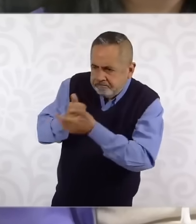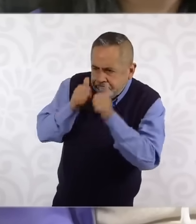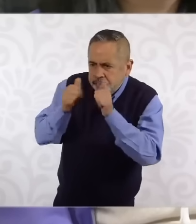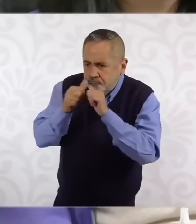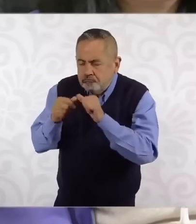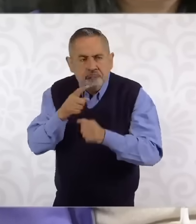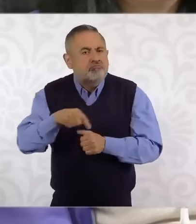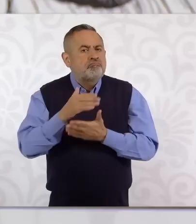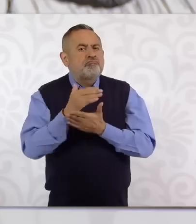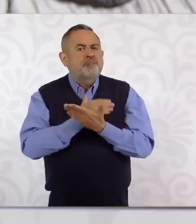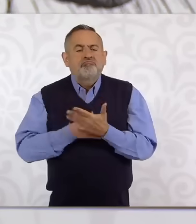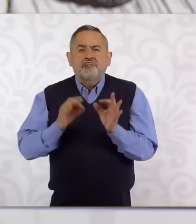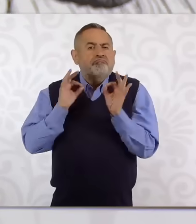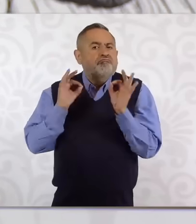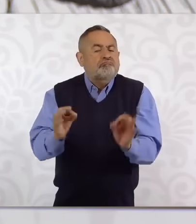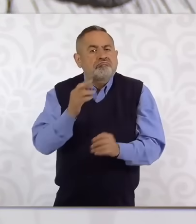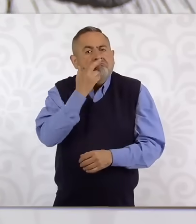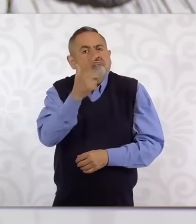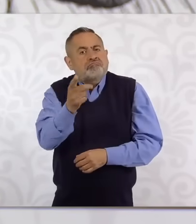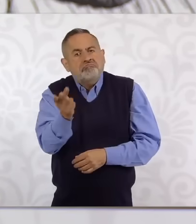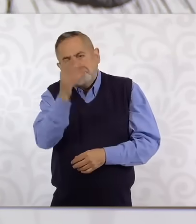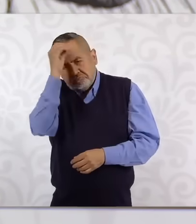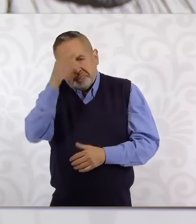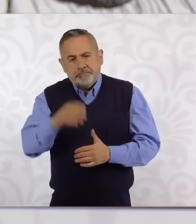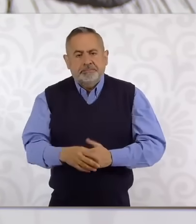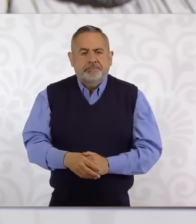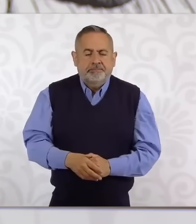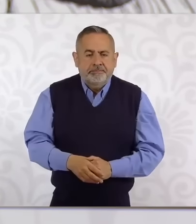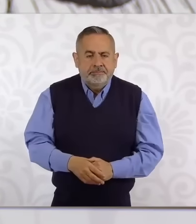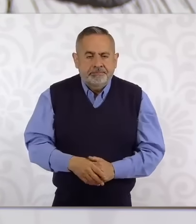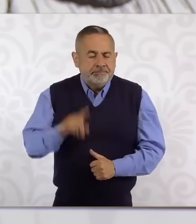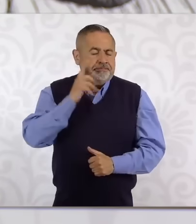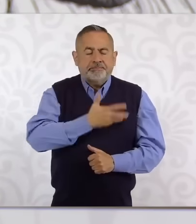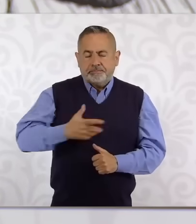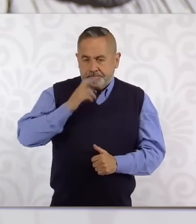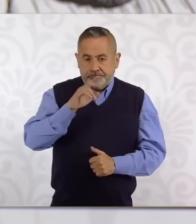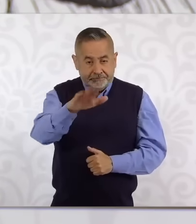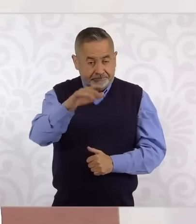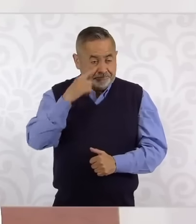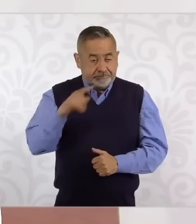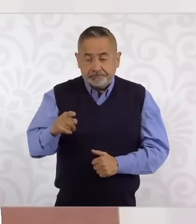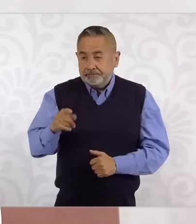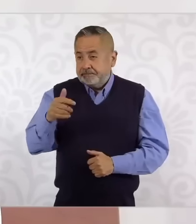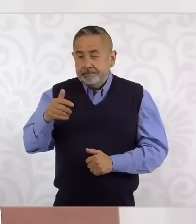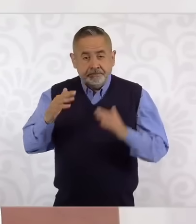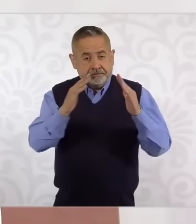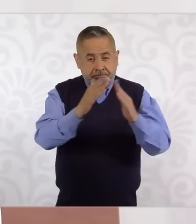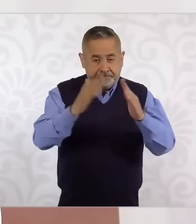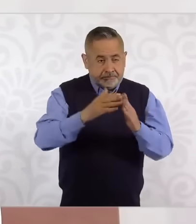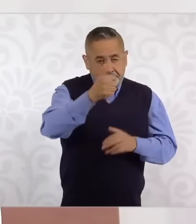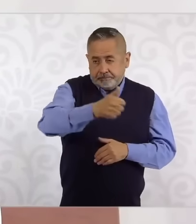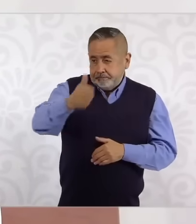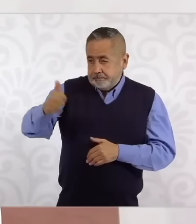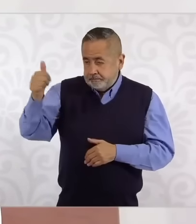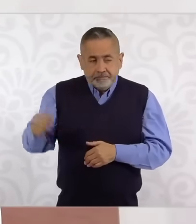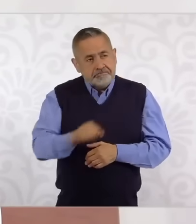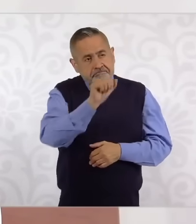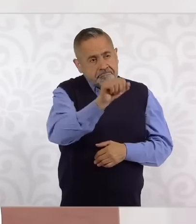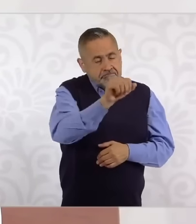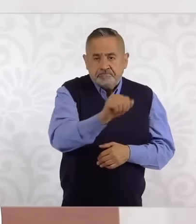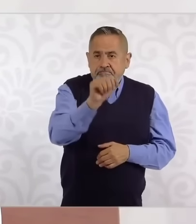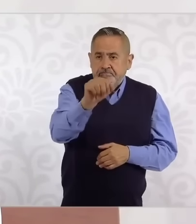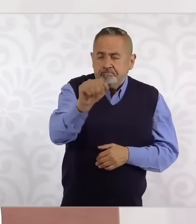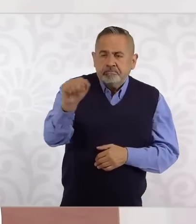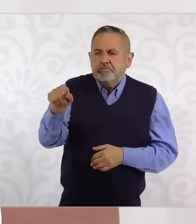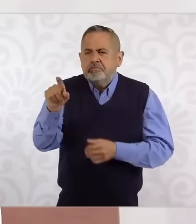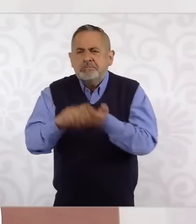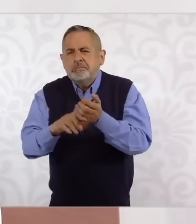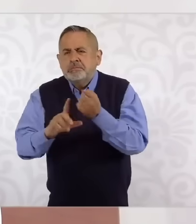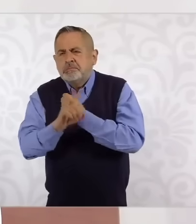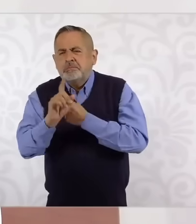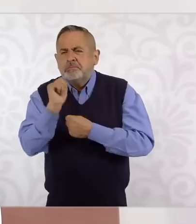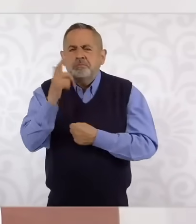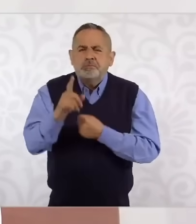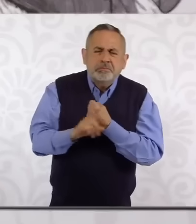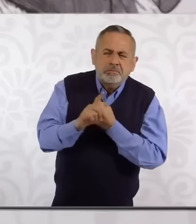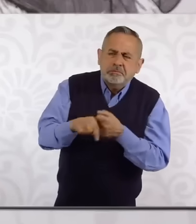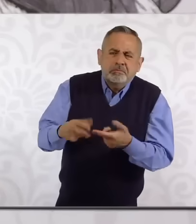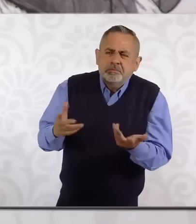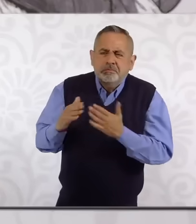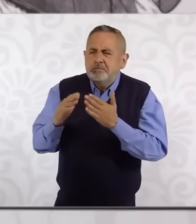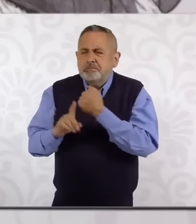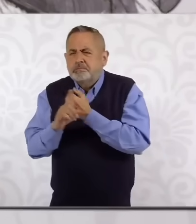presidente. Cuando los equipos van casa por casa, preguntan a las familias su problemática.